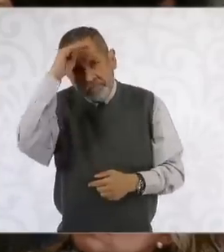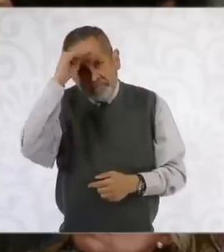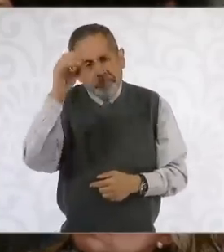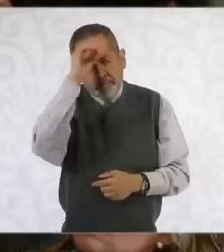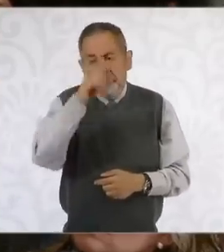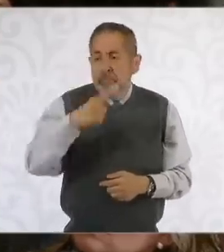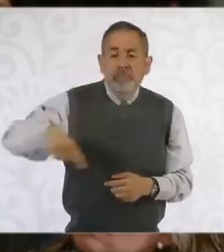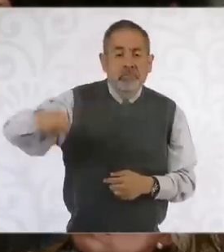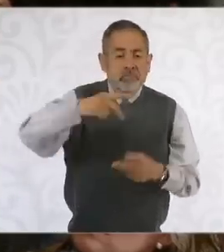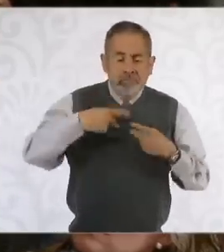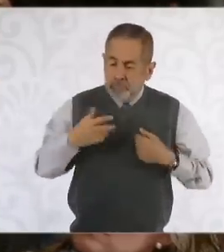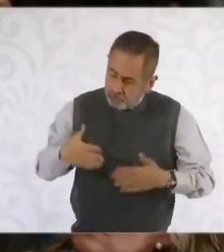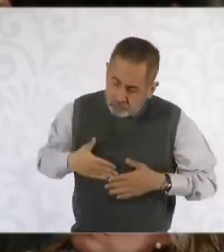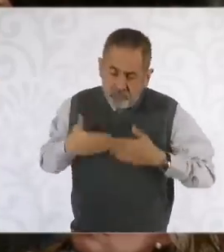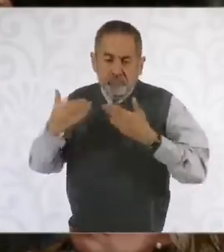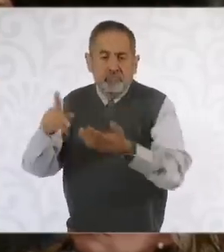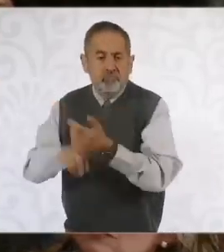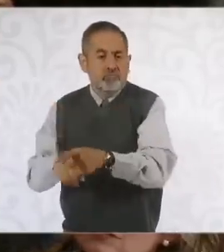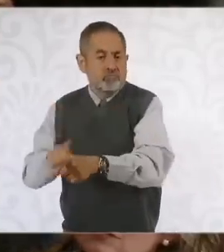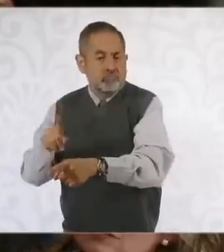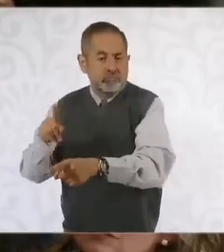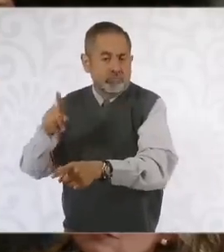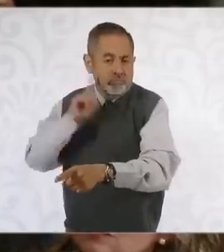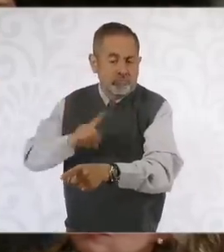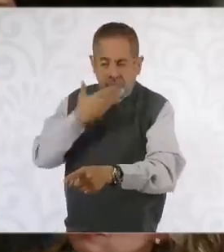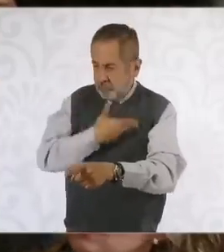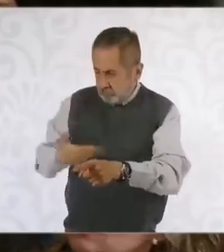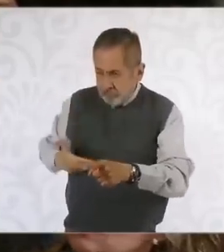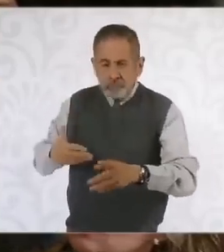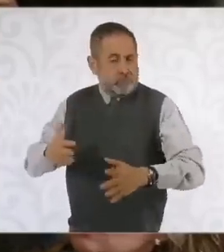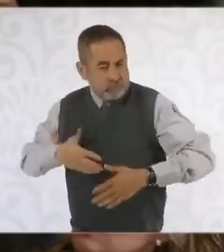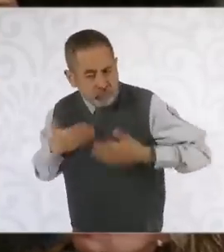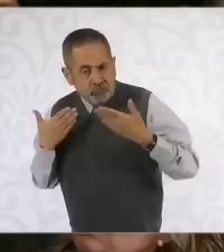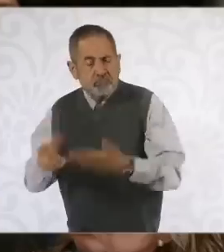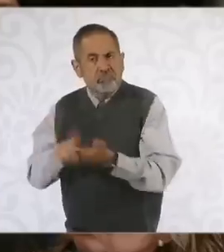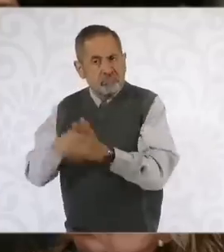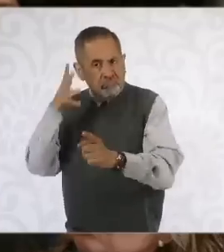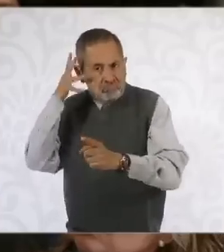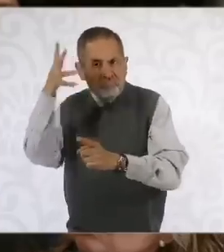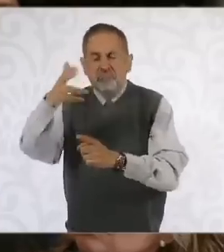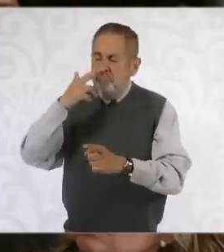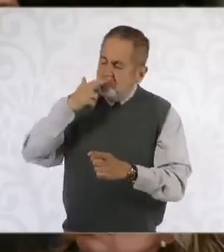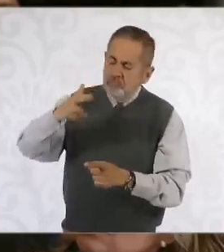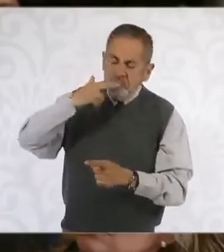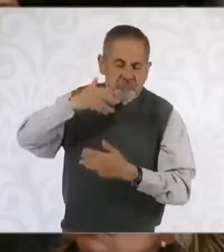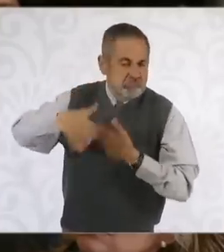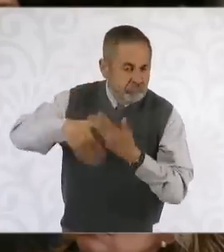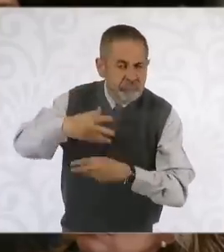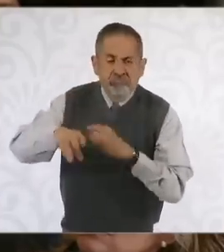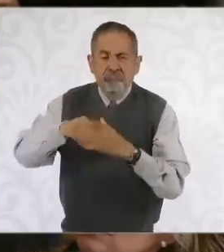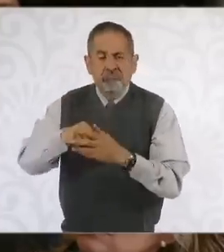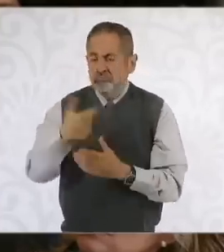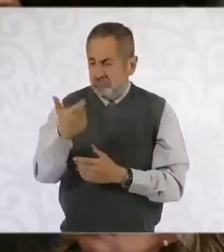presidenta y confianza en el país en que las cosas Irán mejor en materia económica en calidad de